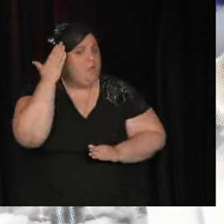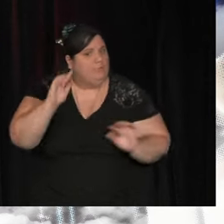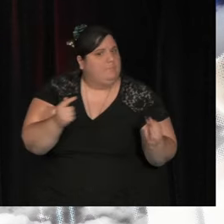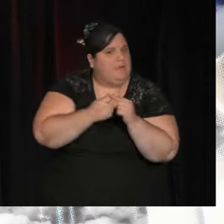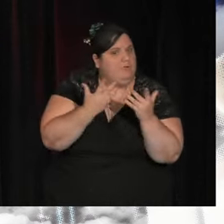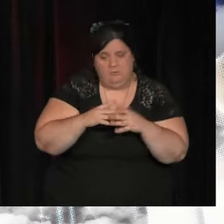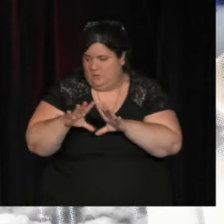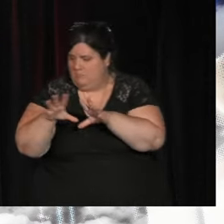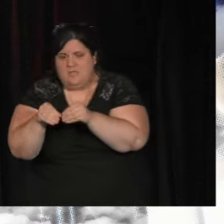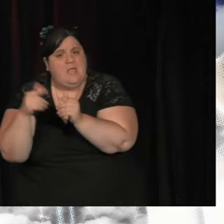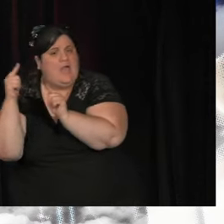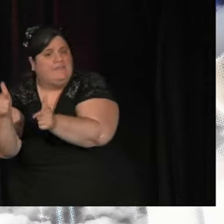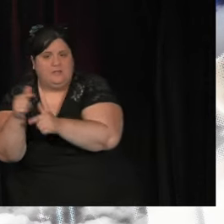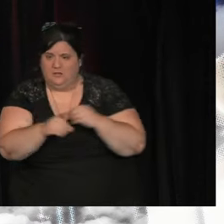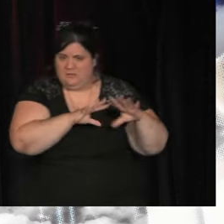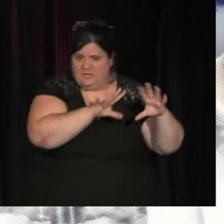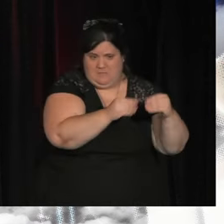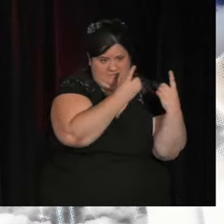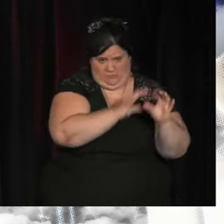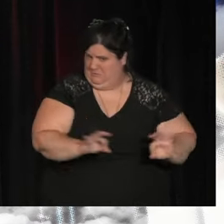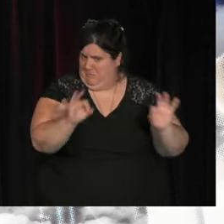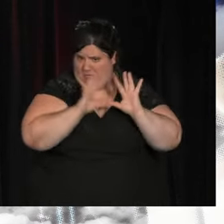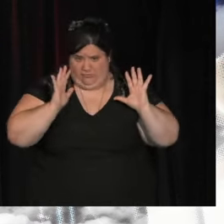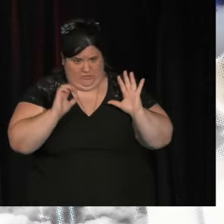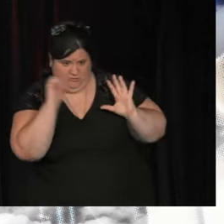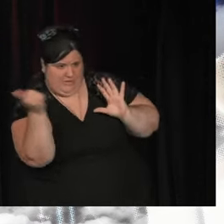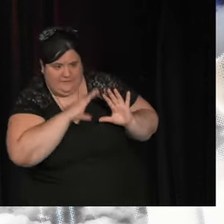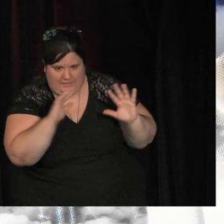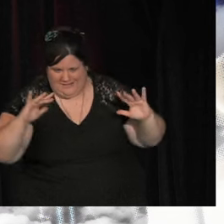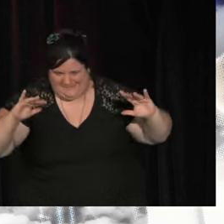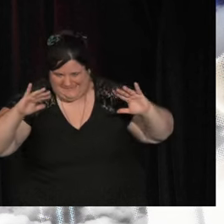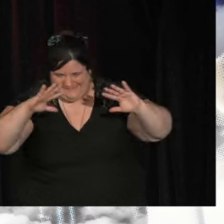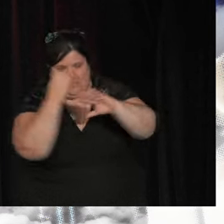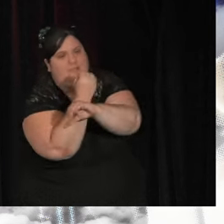Tout le monde va essayer de capturer le même point, au milieu. Et pour la mini-anecdote, le truc capturait le point,